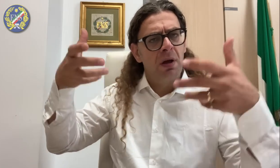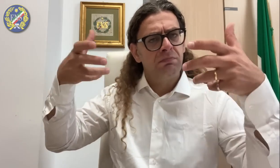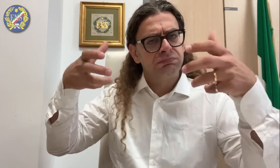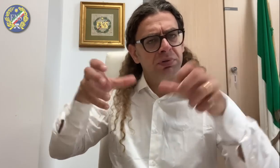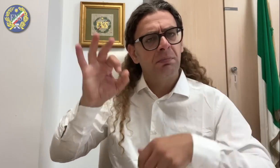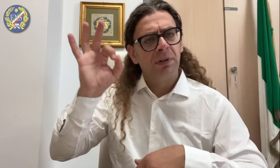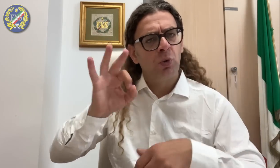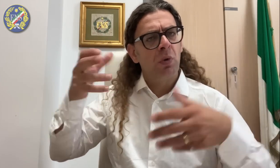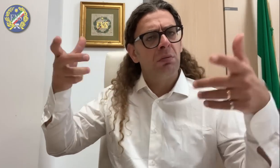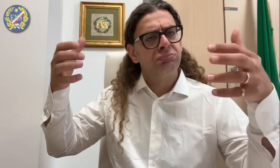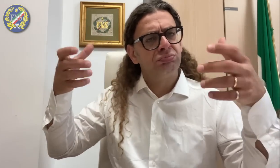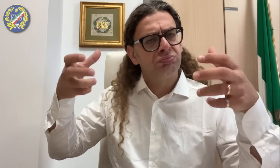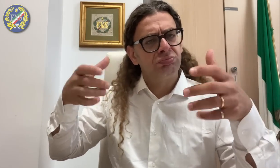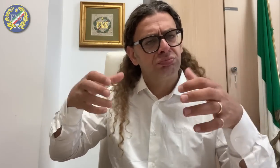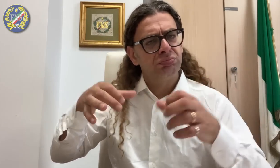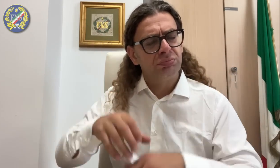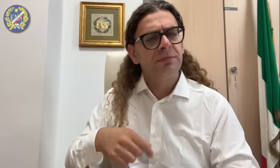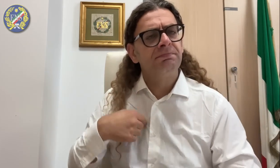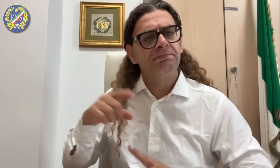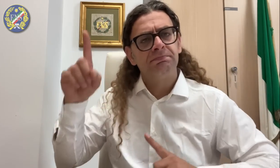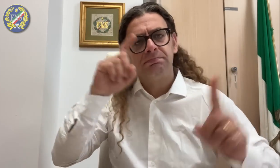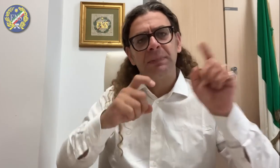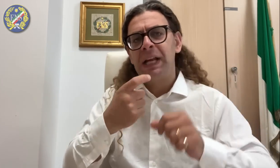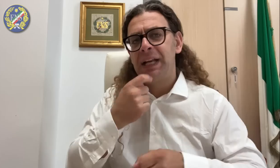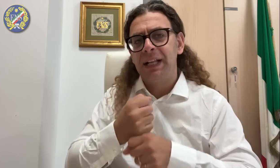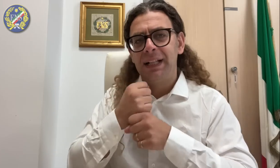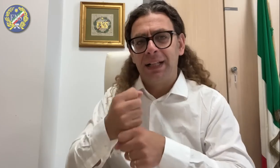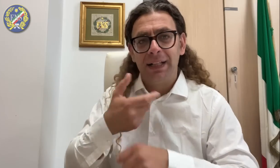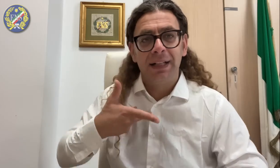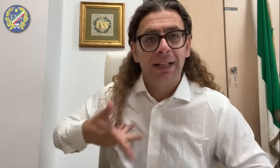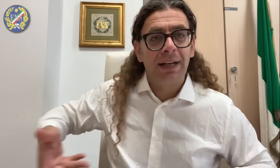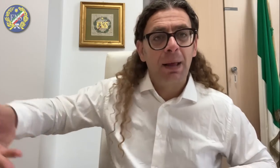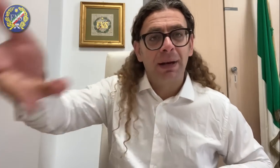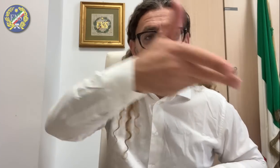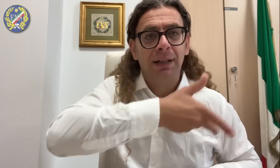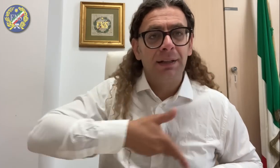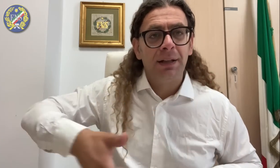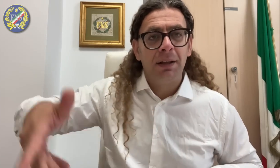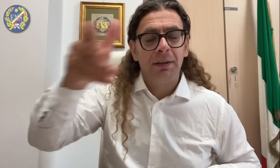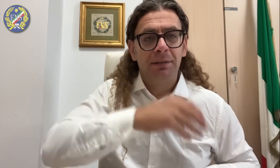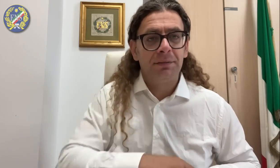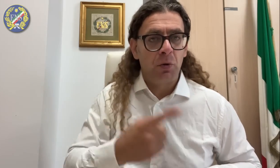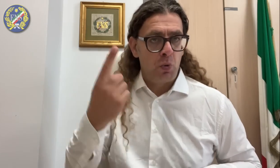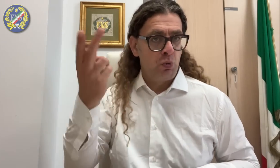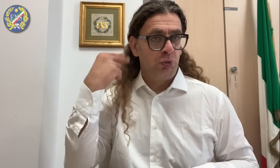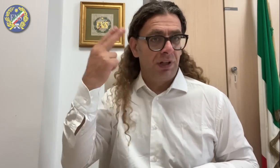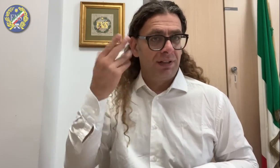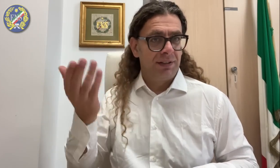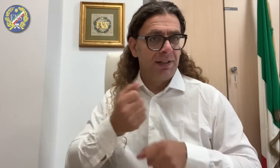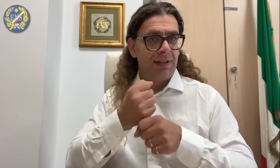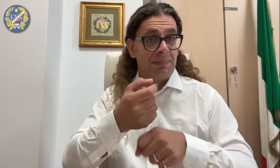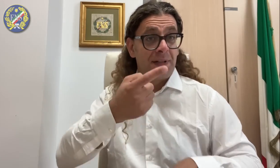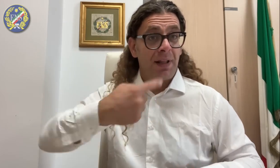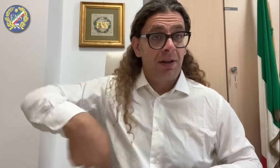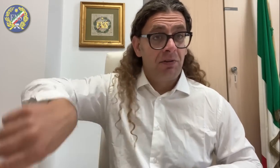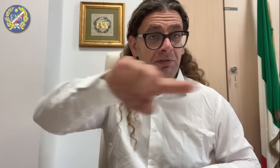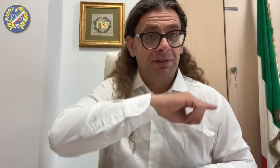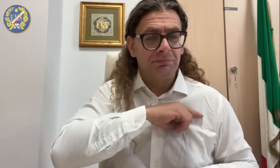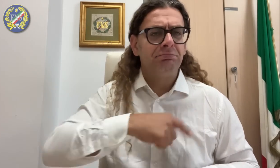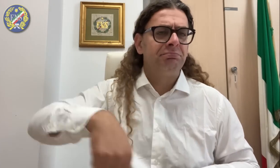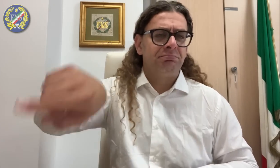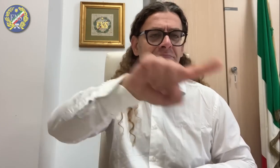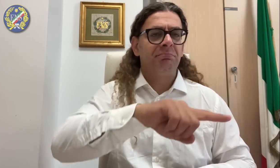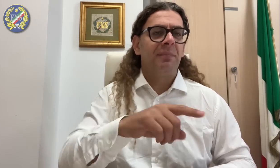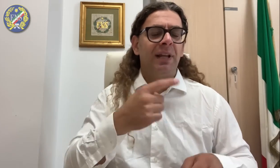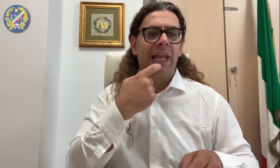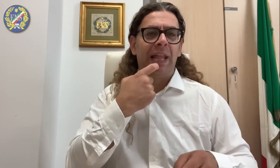se il numero dei soci si ridurrà drasticamente, chi rappresenterà noi sordi? Saranno le persone udenti a rappresentarci?